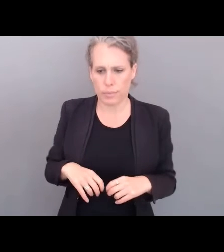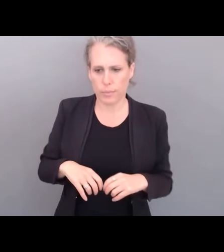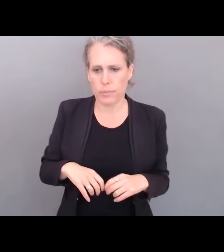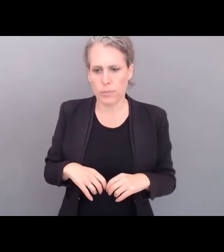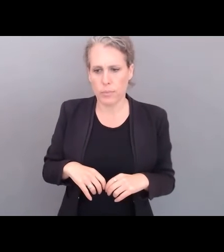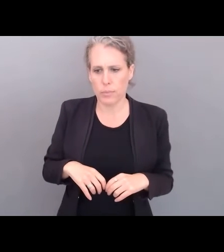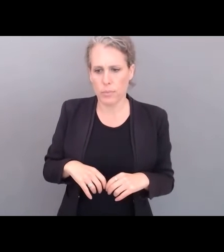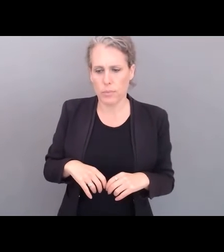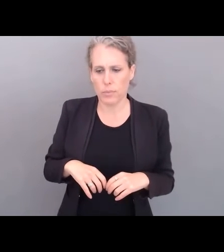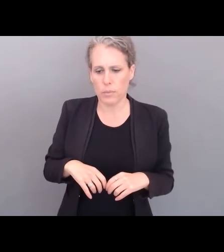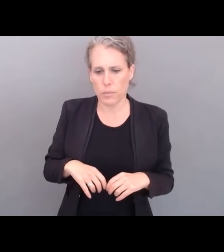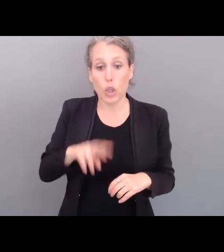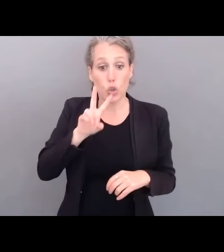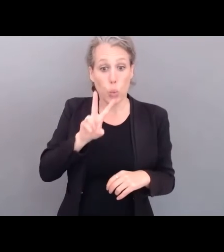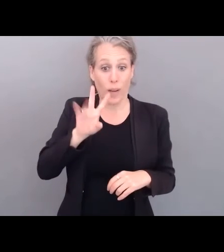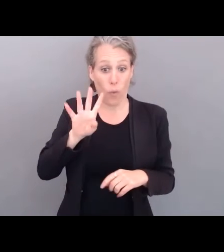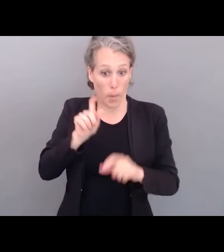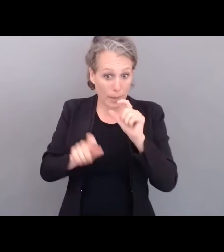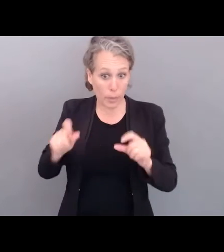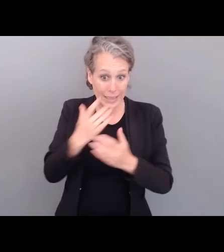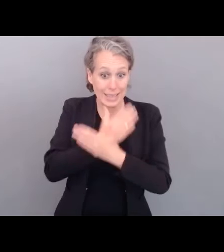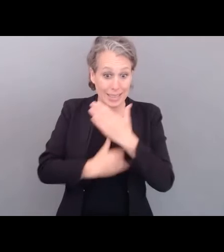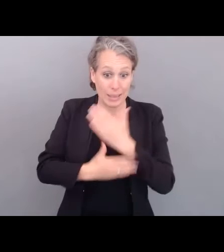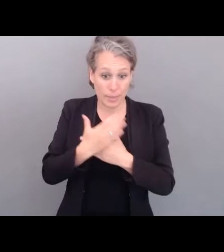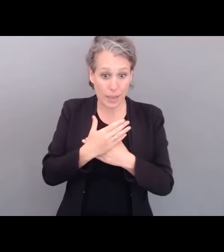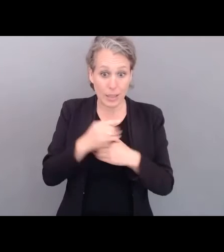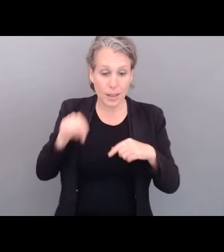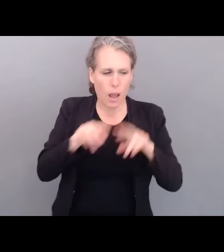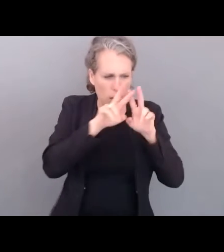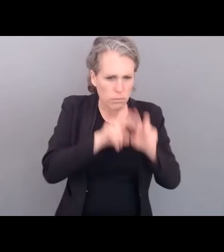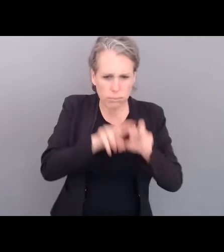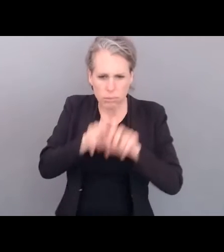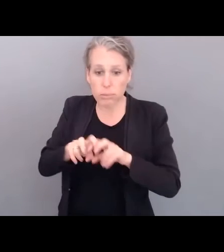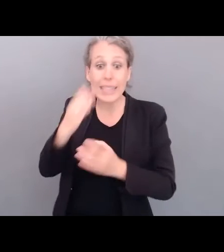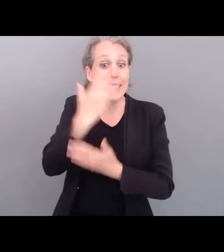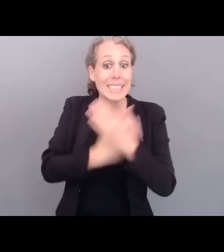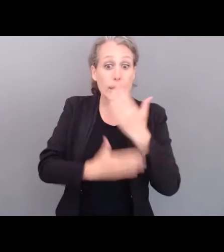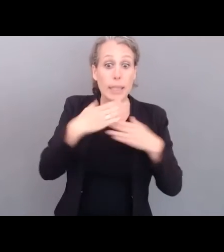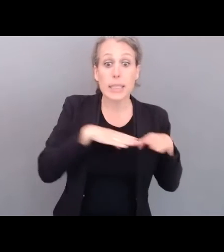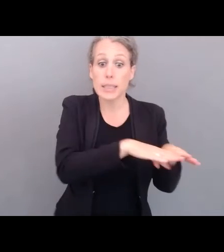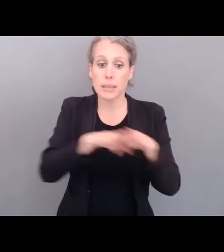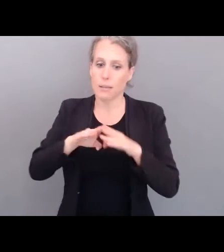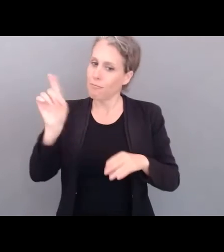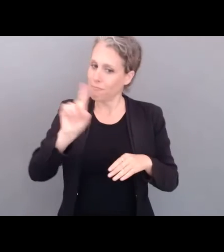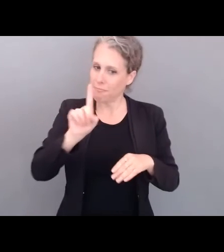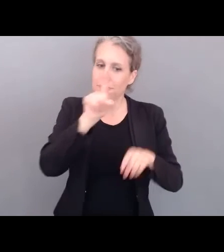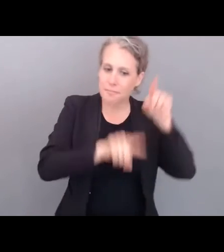en estudios abiertos y también análisis de documentos, el estudio se realizó